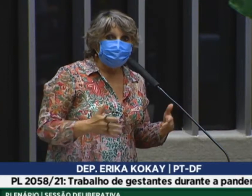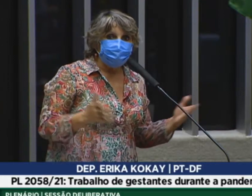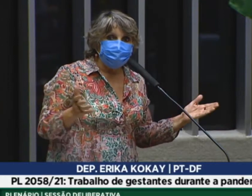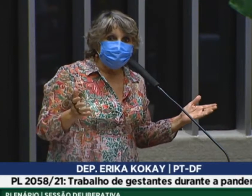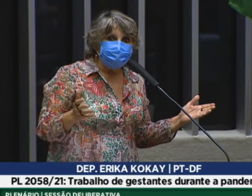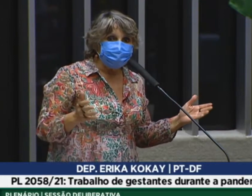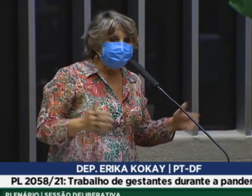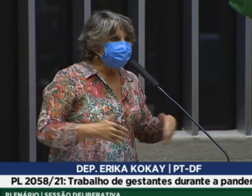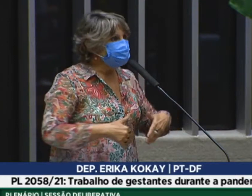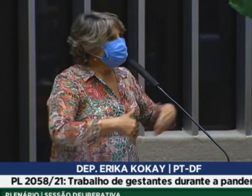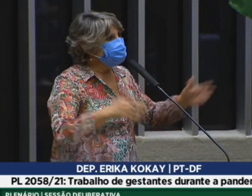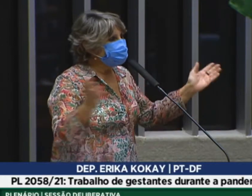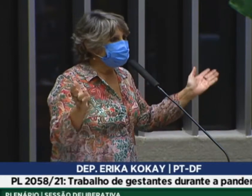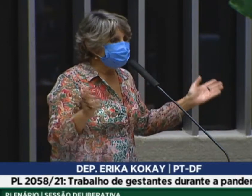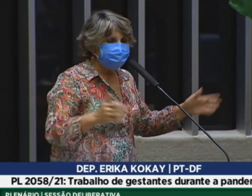PROPOSIÇÕES, APROVAMOS UM AUXÍLIO EMERGENCIAL, É